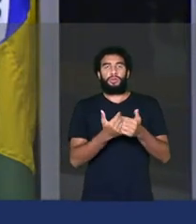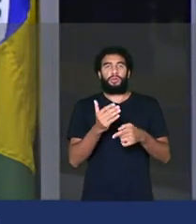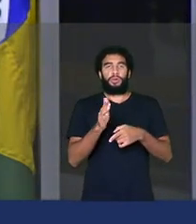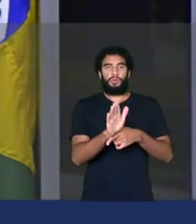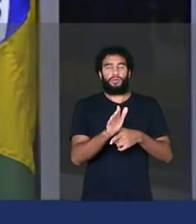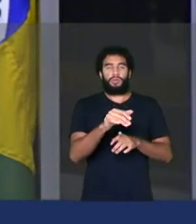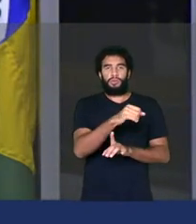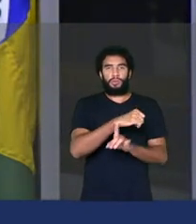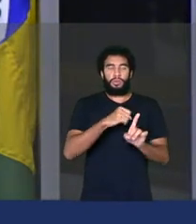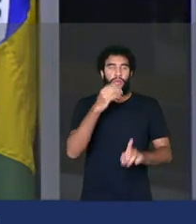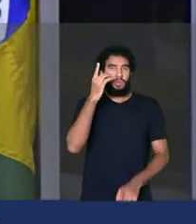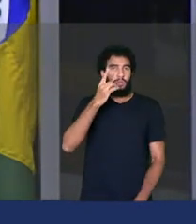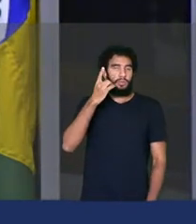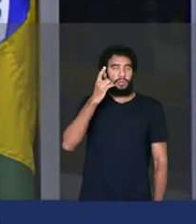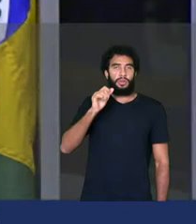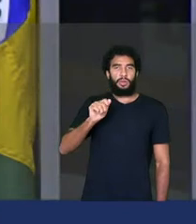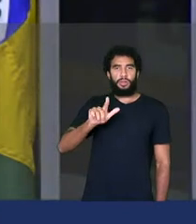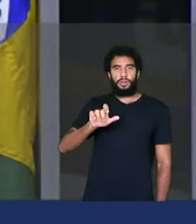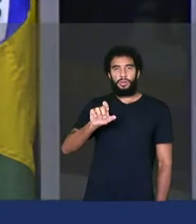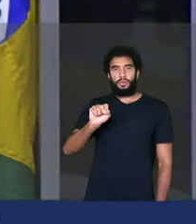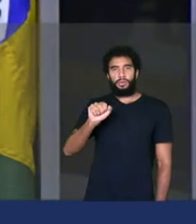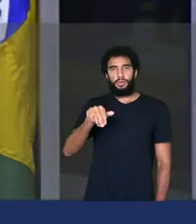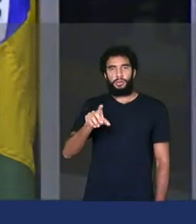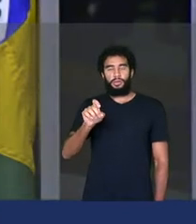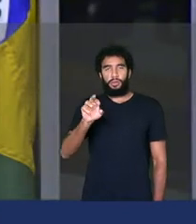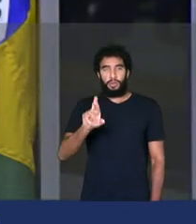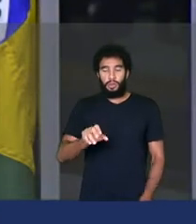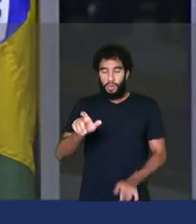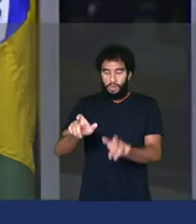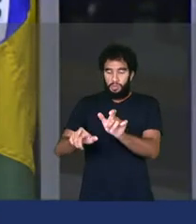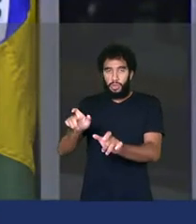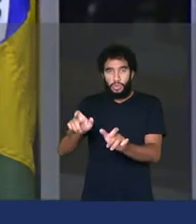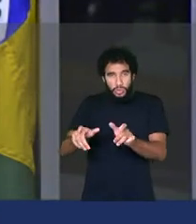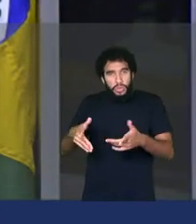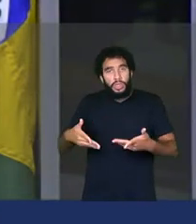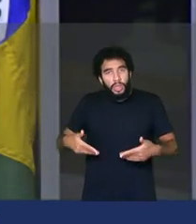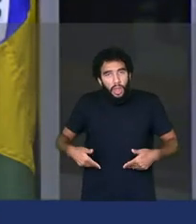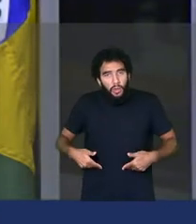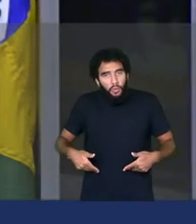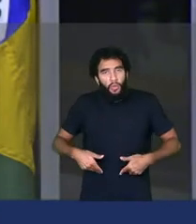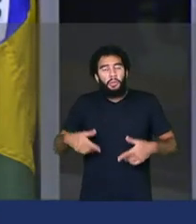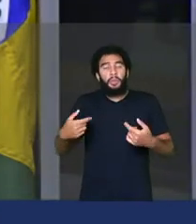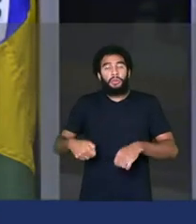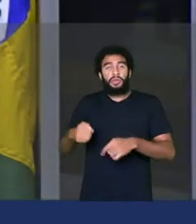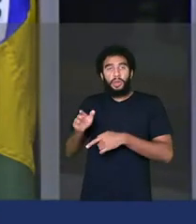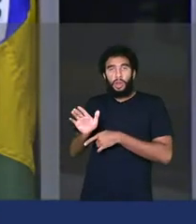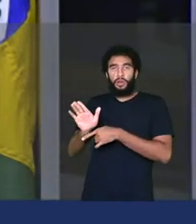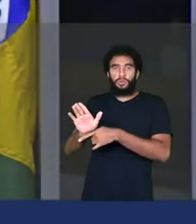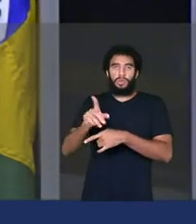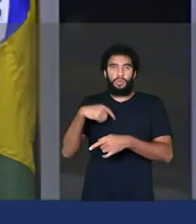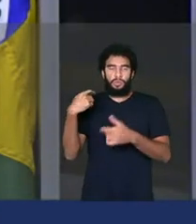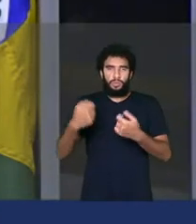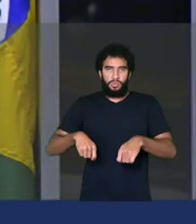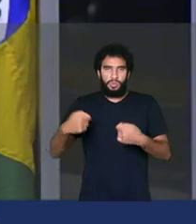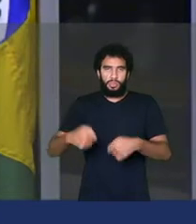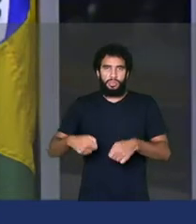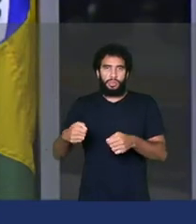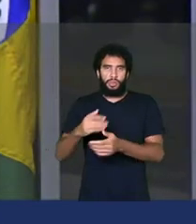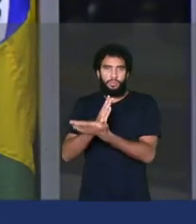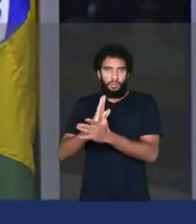ATRAVÀS DO TRABALHO DA SECRETÁRIA DE ASSISTÊNCIA SOCIAL, DEPUTADA ALESSANDRA CAMPELO. A FOME TEM PRESSA. A FOME NÃO PODE ESPERAR E É O NOSSO DESAFIO COMBATÊ-LA.